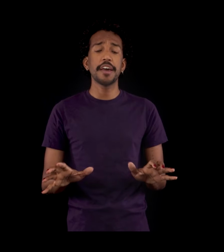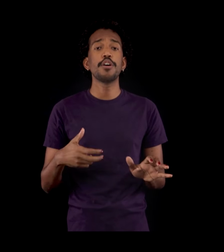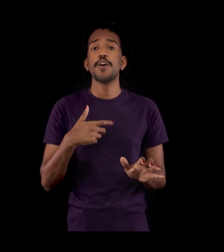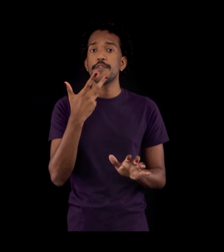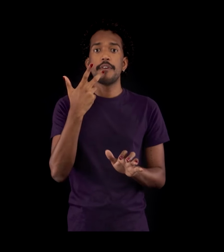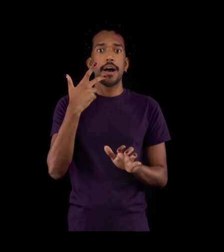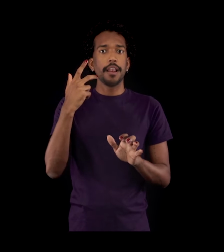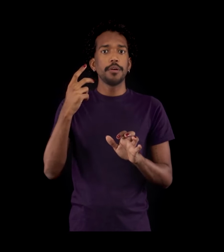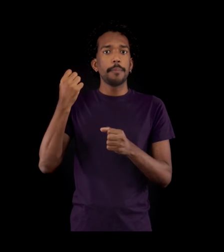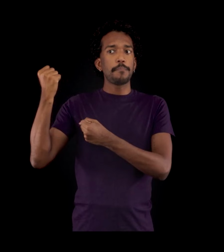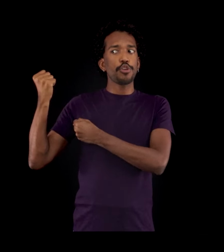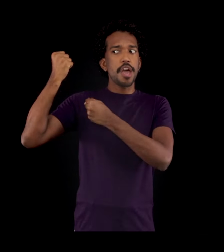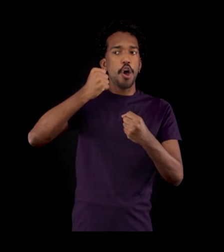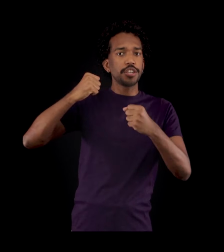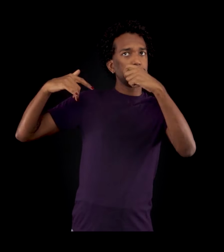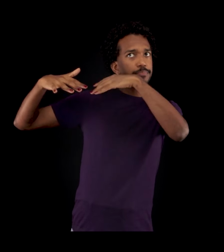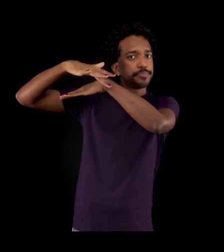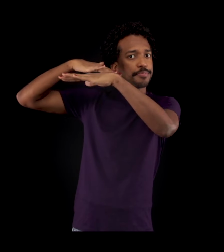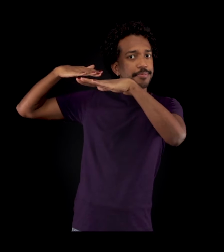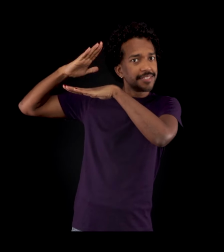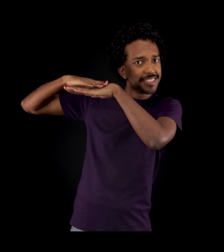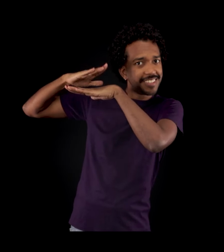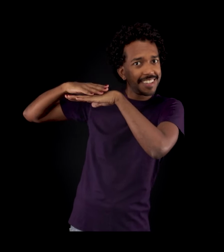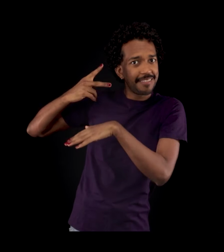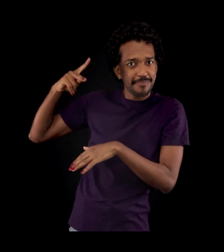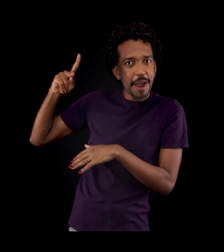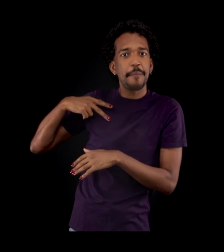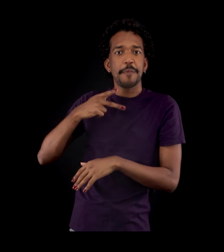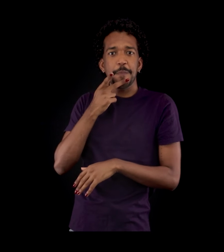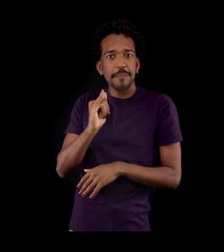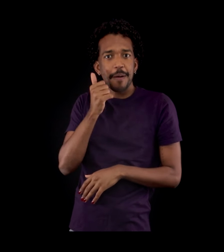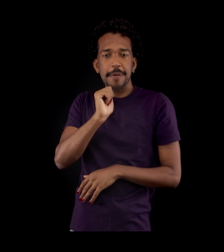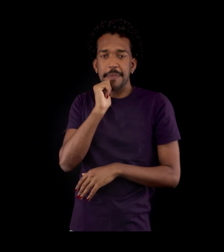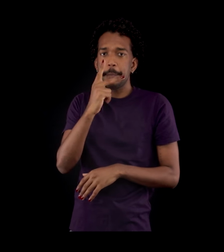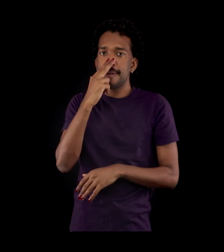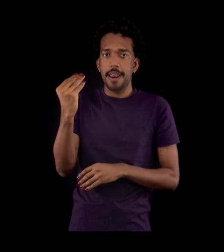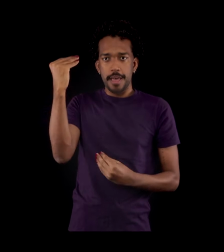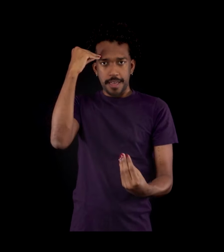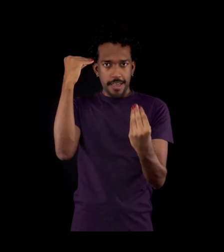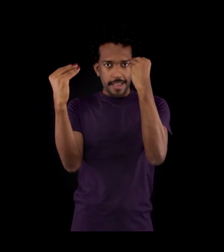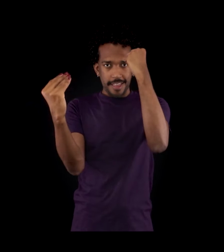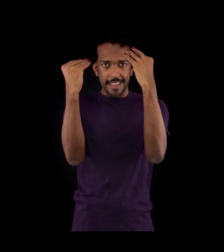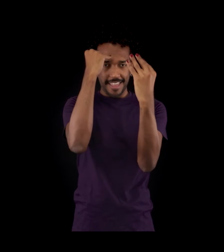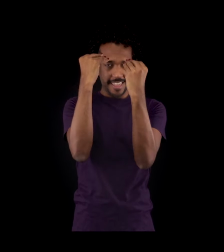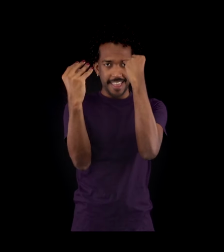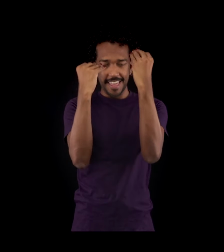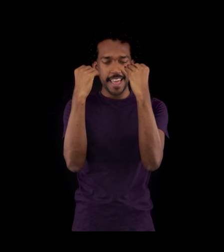Digo que as forças poderosas, eles mesmos e meus pais foram colocando